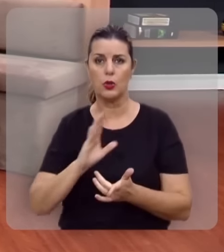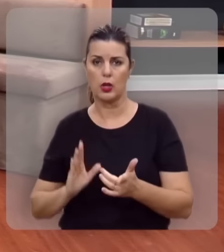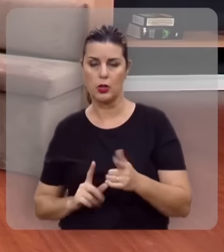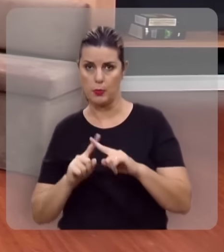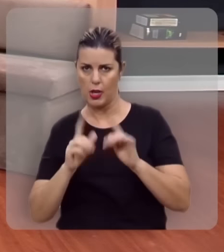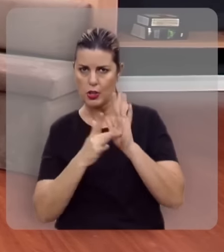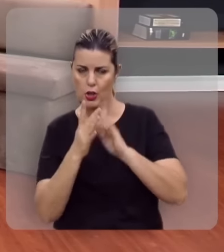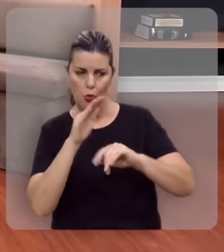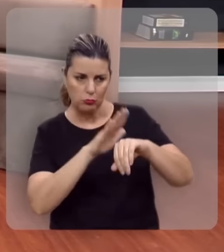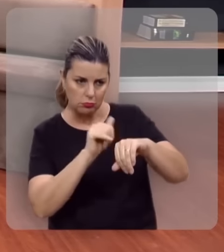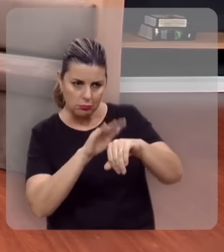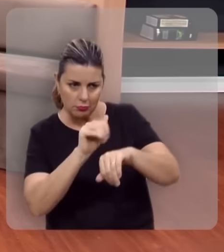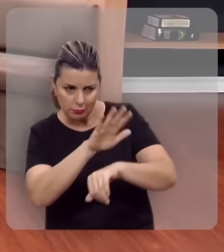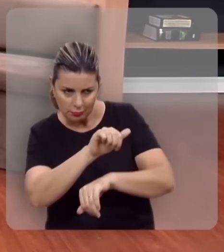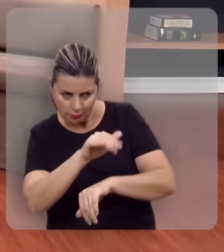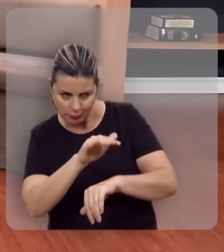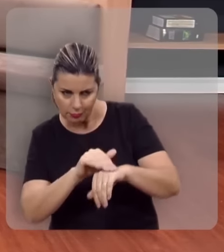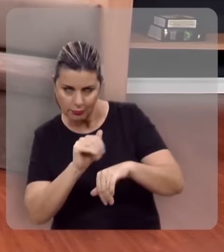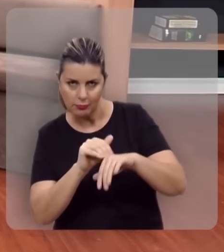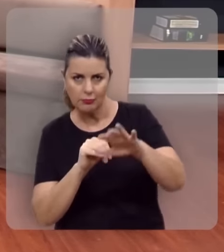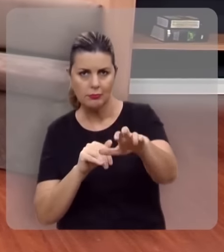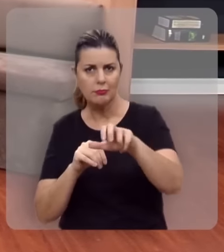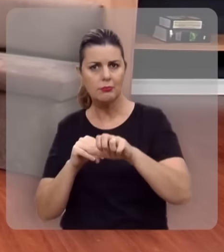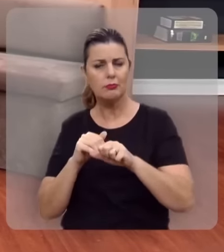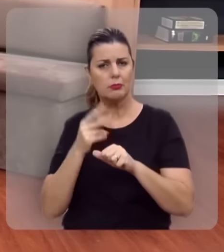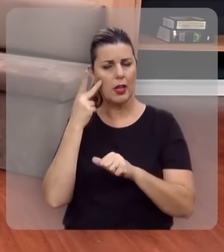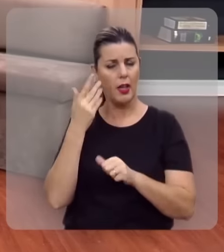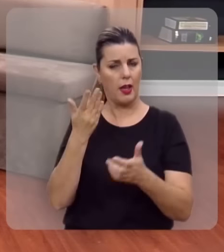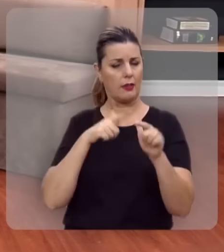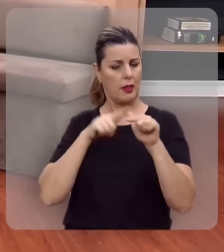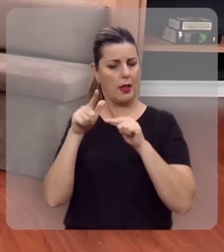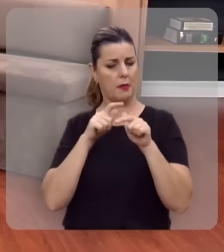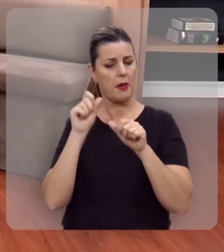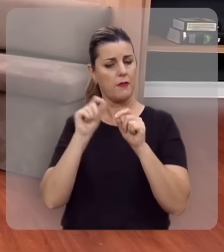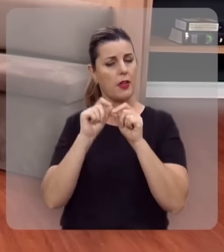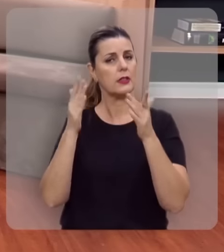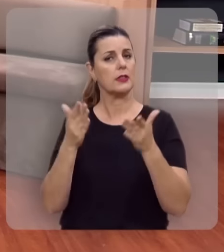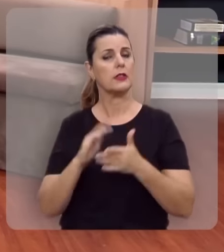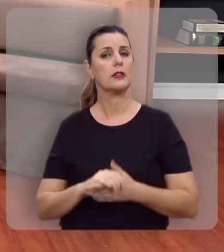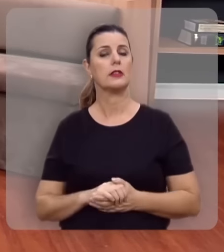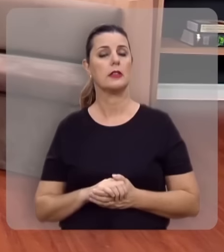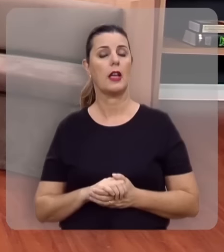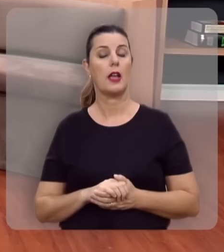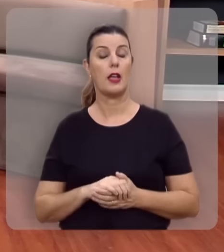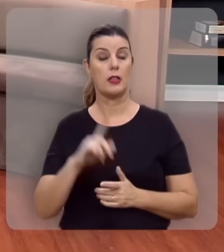mesmo que atraiu você, Ele mesmo que opera em você tanto querer quanto o realizar, Ele quem